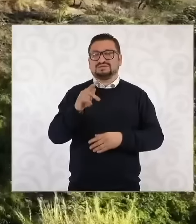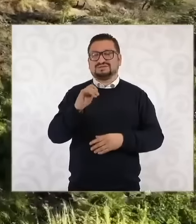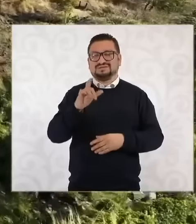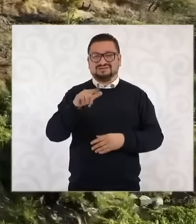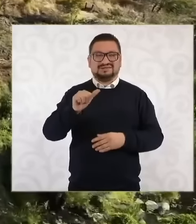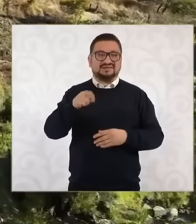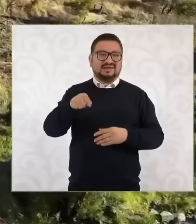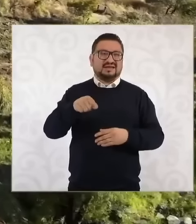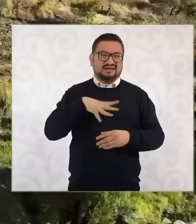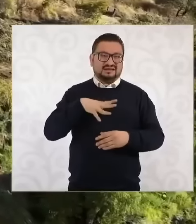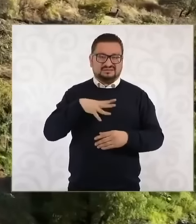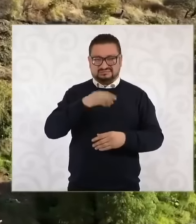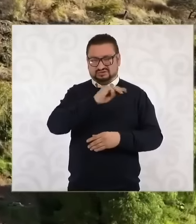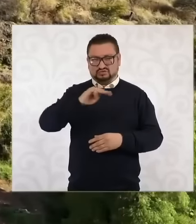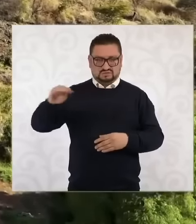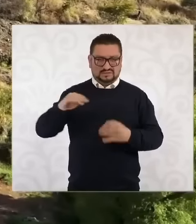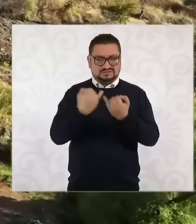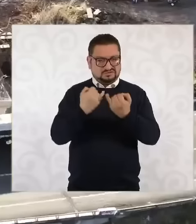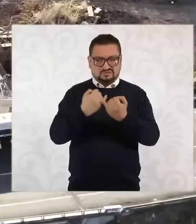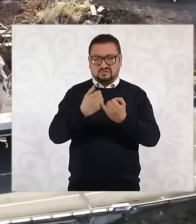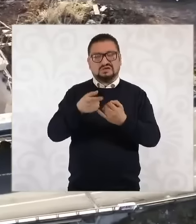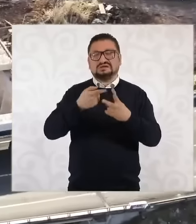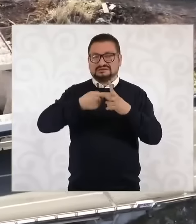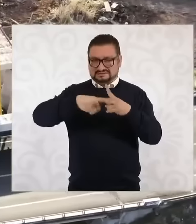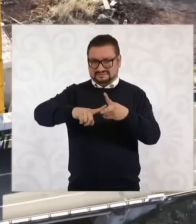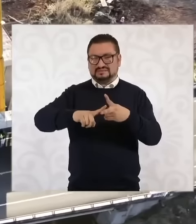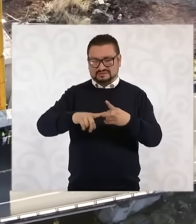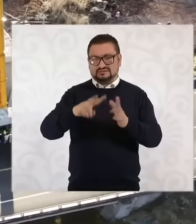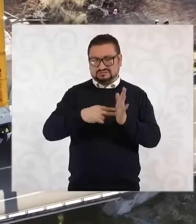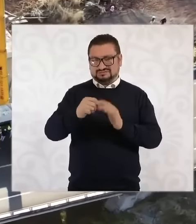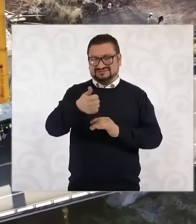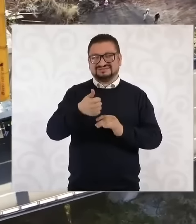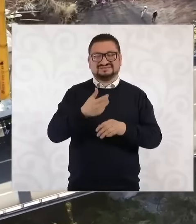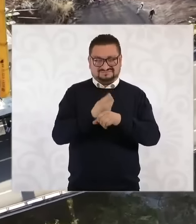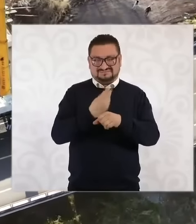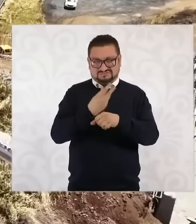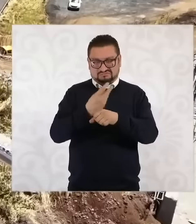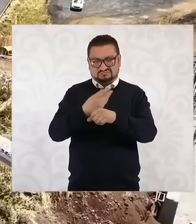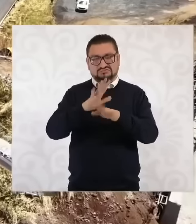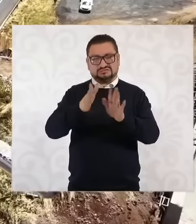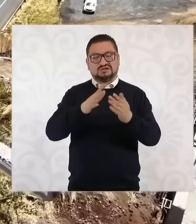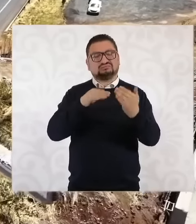aquí como ven también eso se inició este año. Ya estamos interviniendo estructuras y debemos